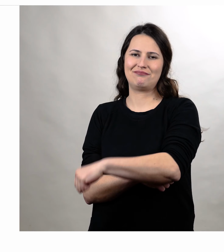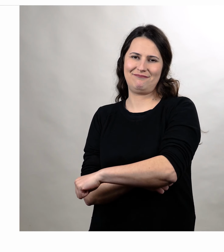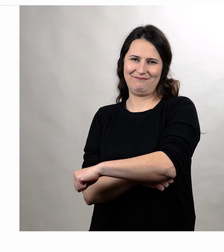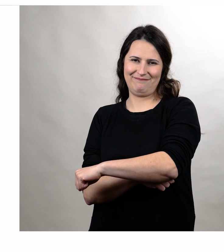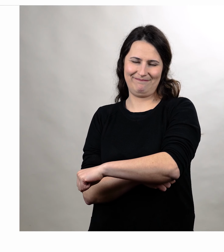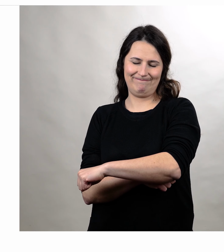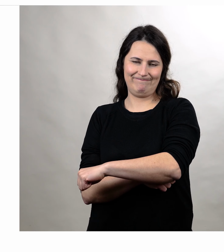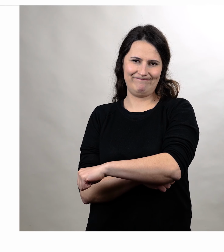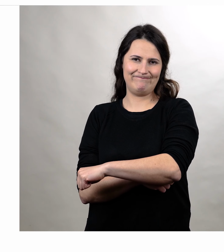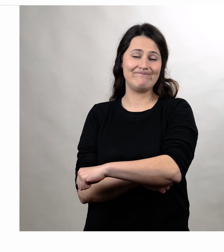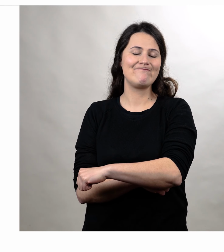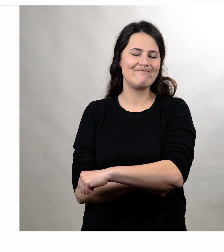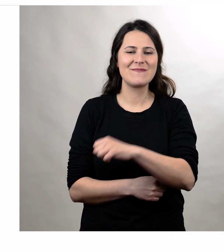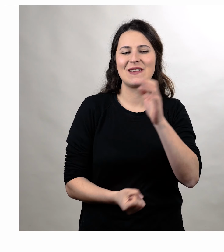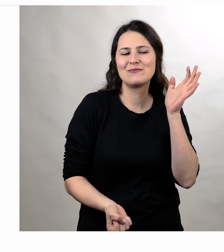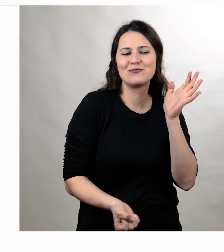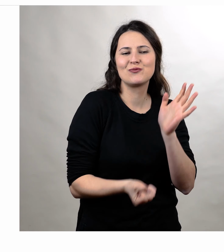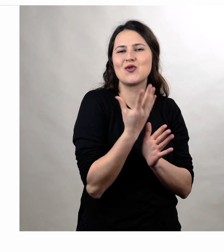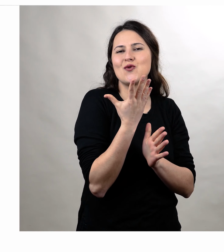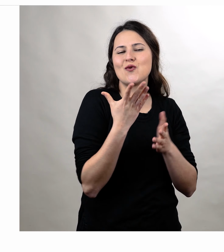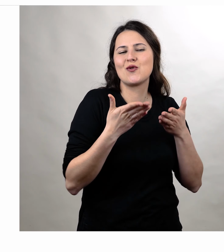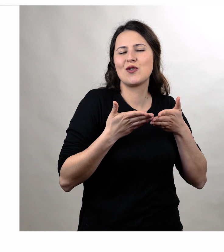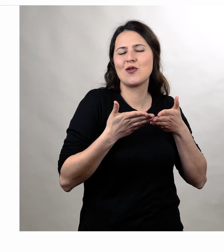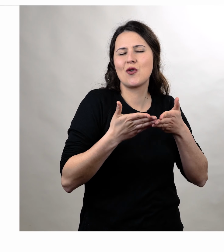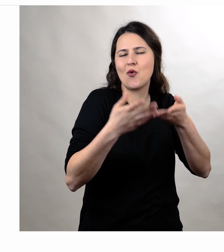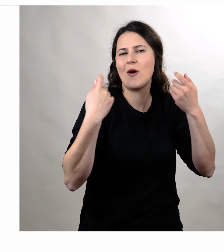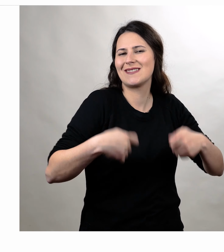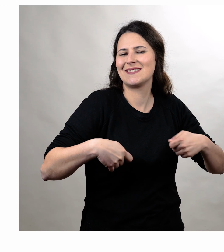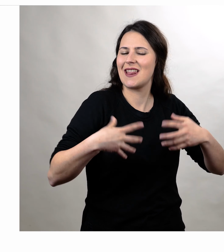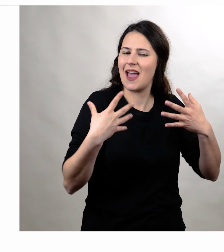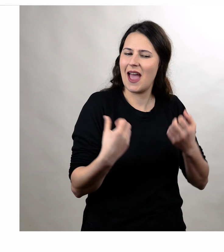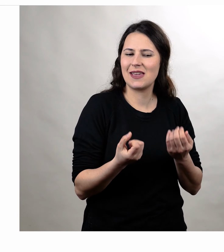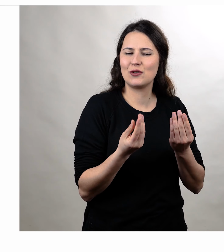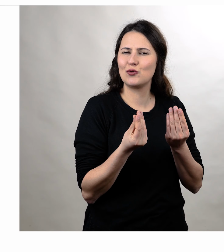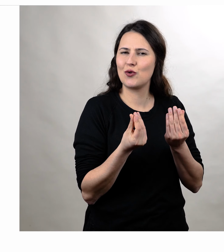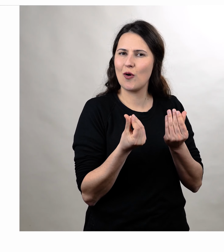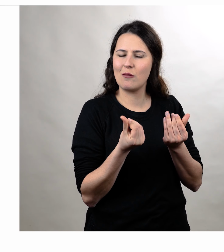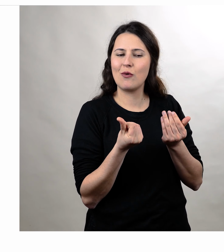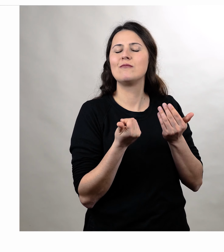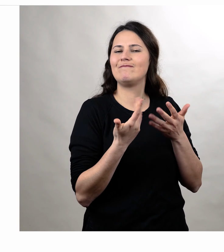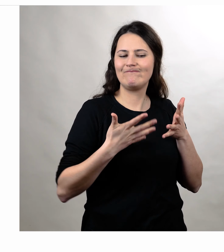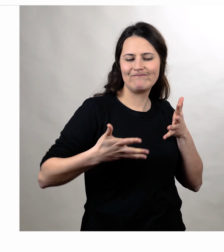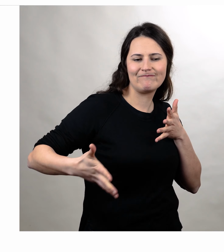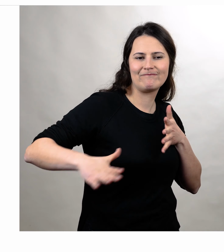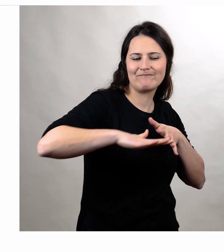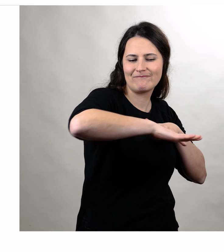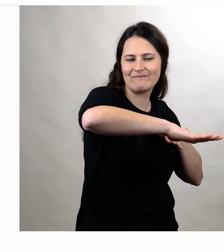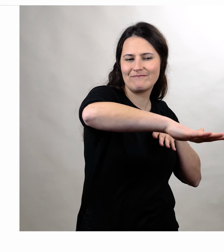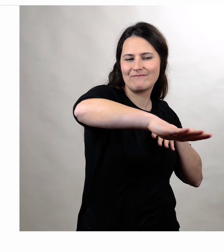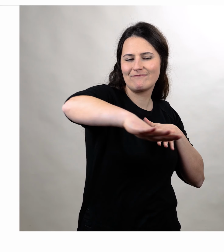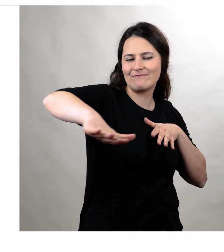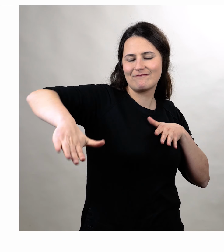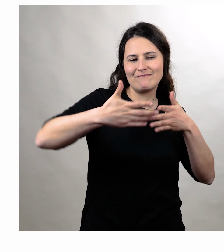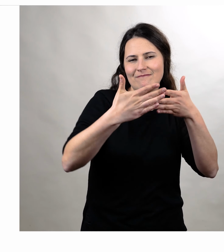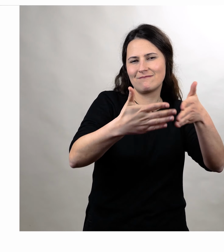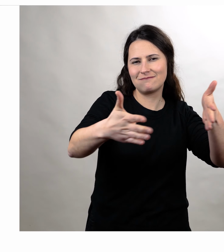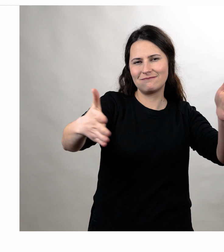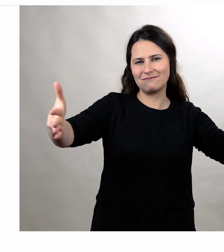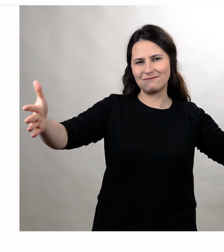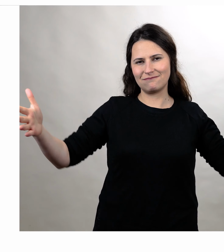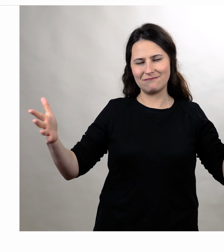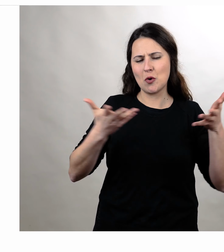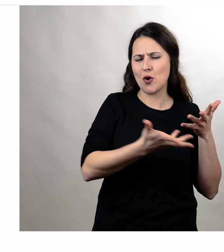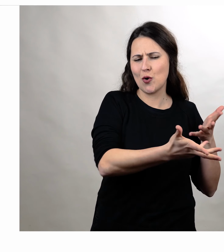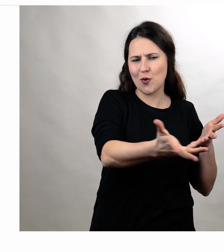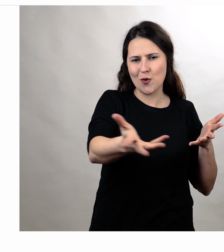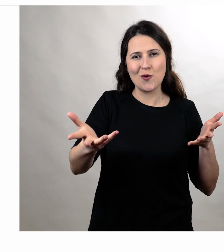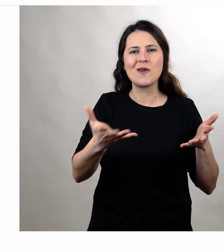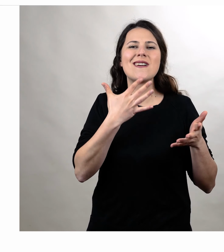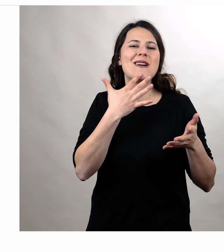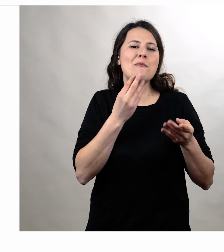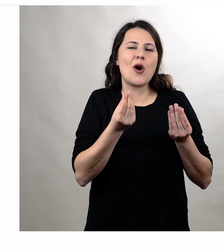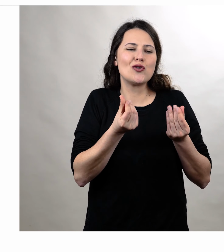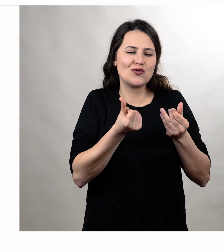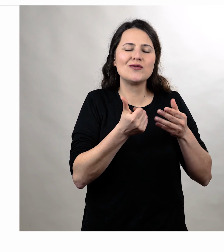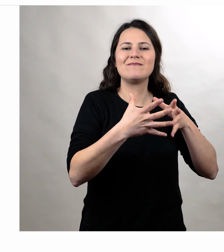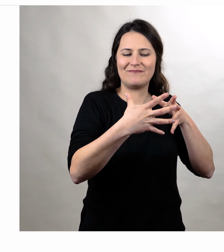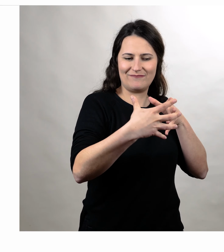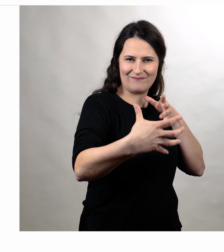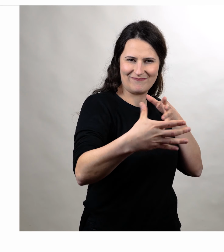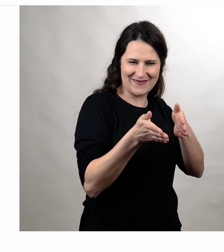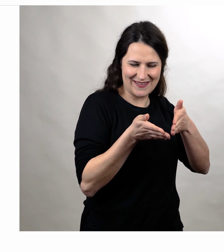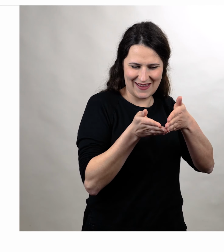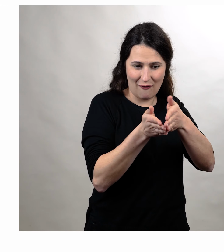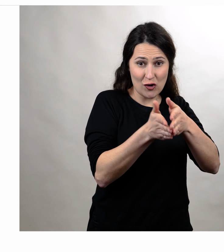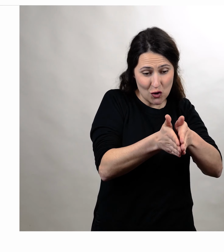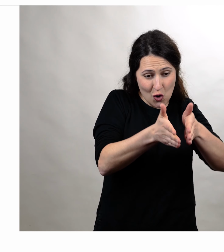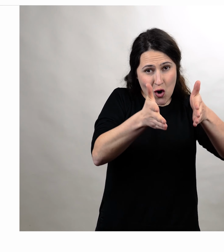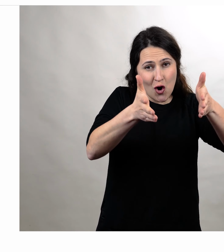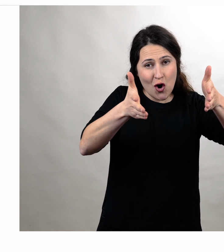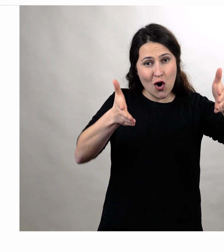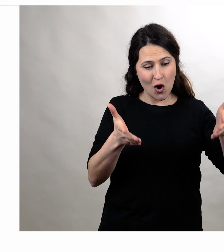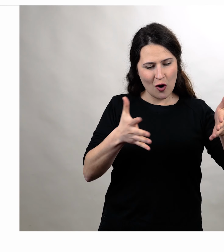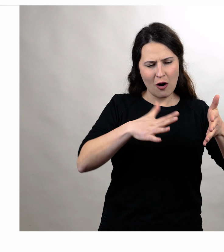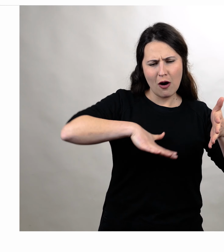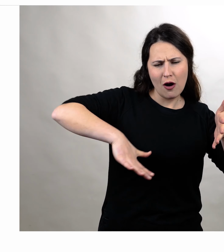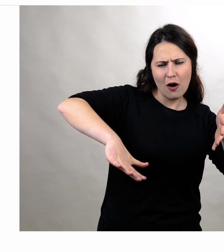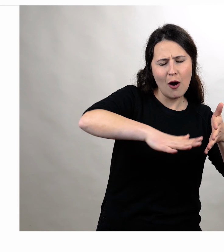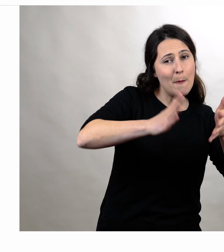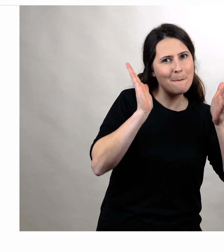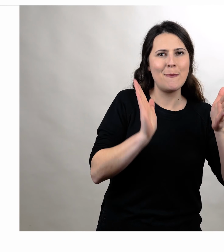Η αρχιτεκτονική των νέων κρουαζιερόπλοιων περιλαμβάνει "ανοικτό αίθριο", το οποίο είναι εφικτό λόγω του μεγάλου πλάτους του σκάφους.